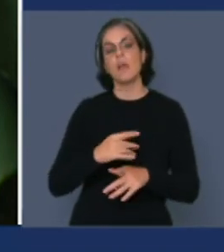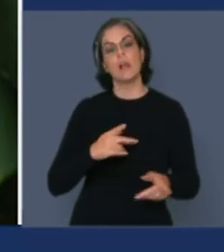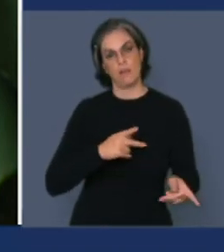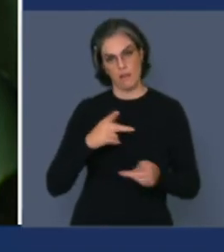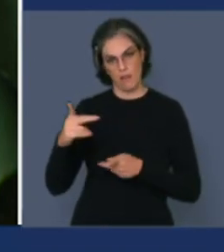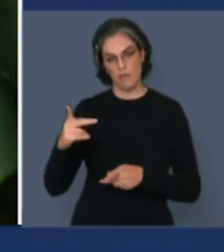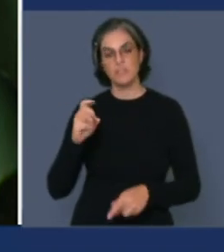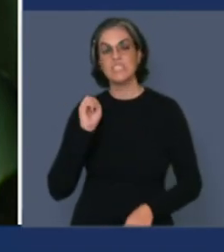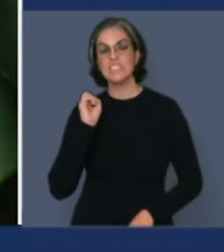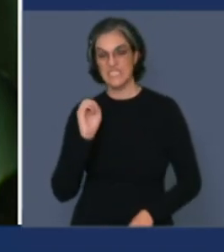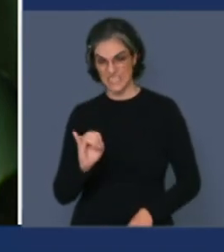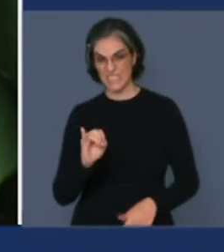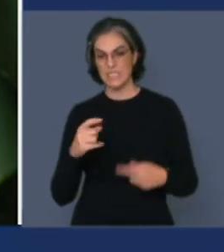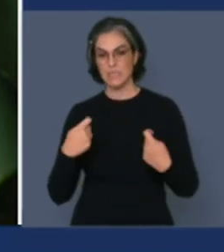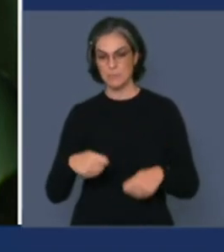ENTREGAM, QUANDO PRECISAM